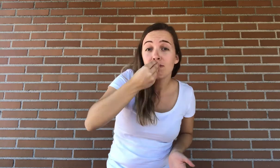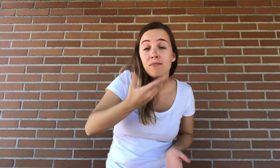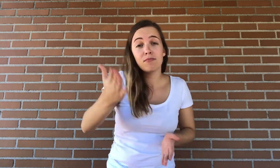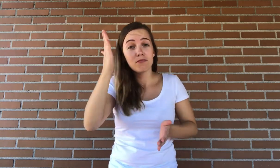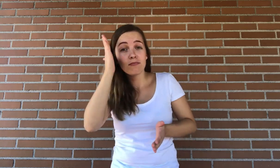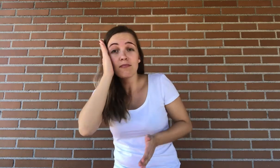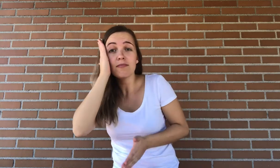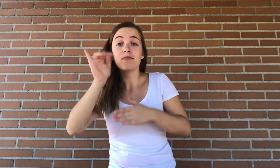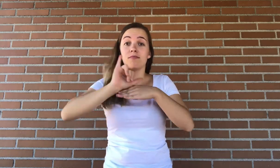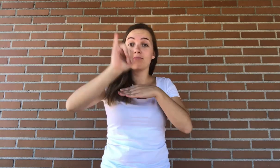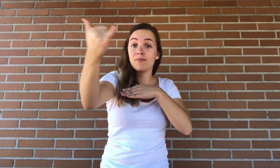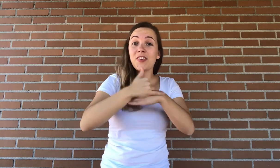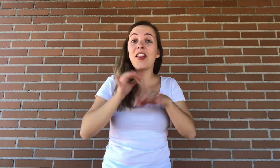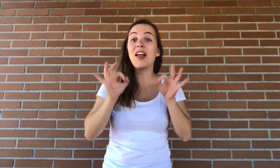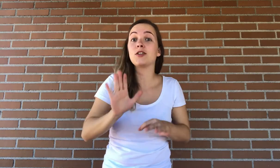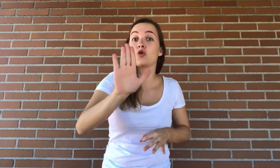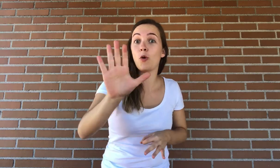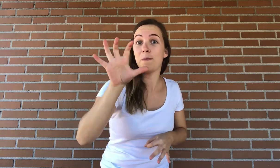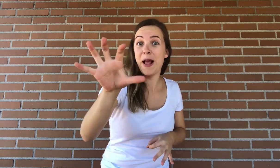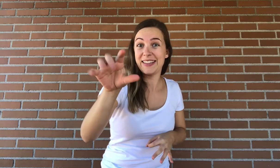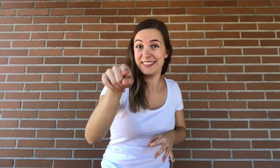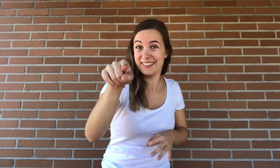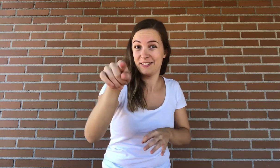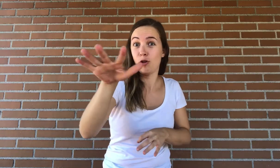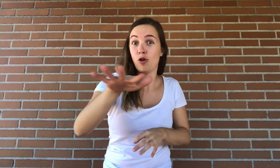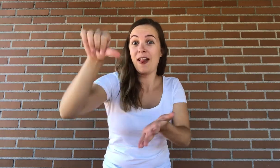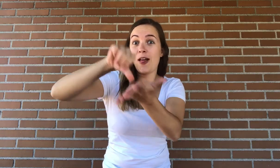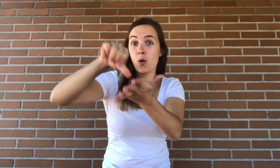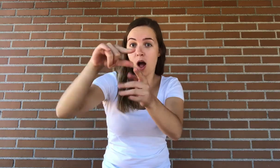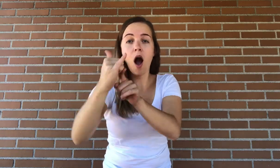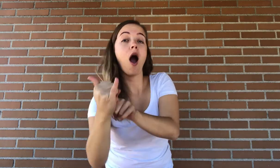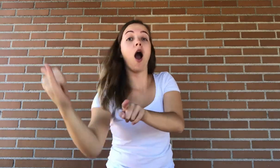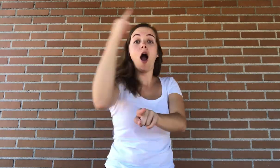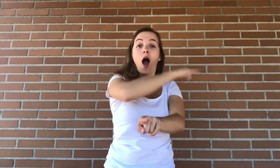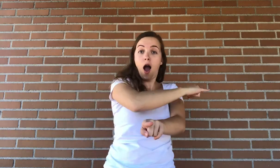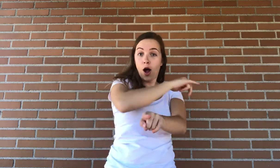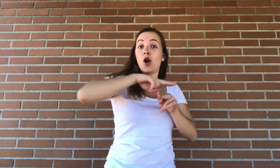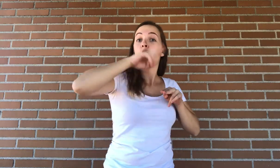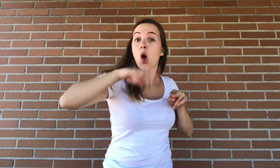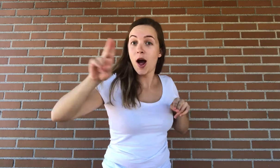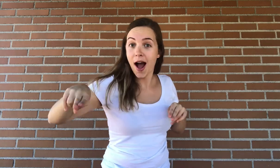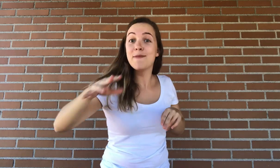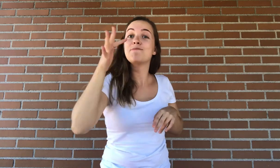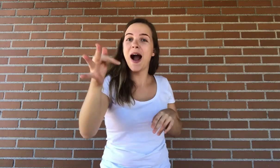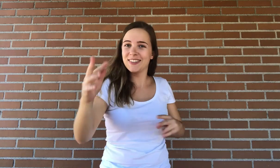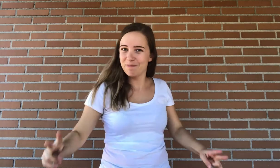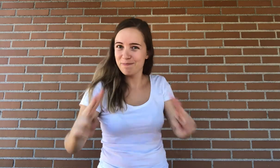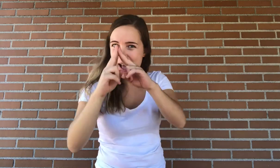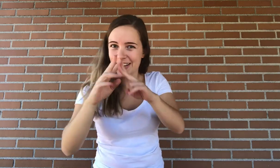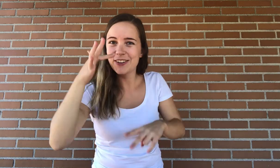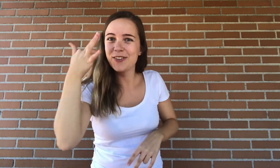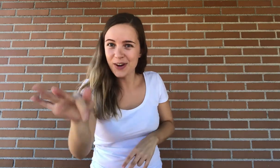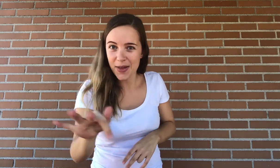Comida, alojamiento, y transporte: vuelos desde tu país de origen a Noruega y París (Francia).